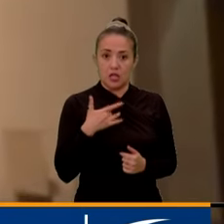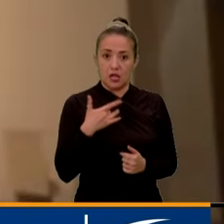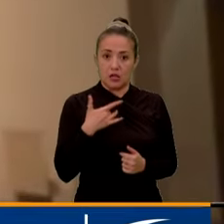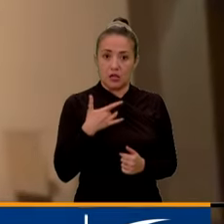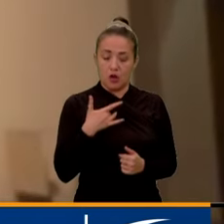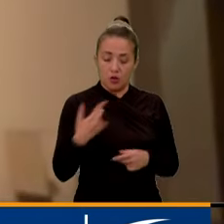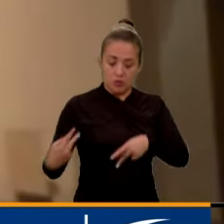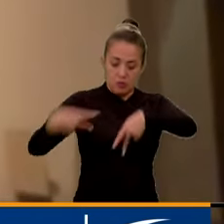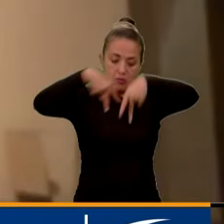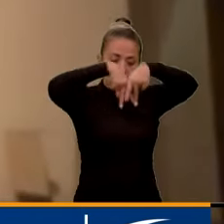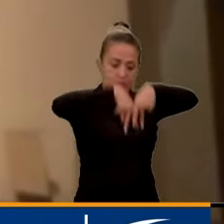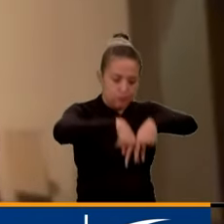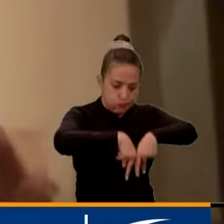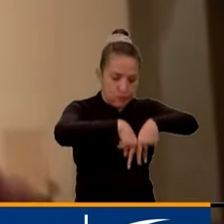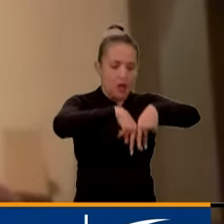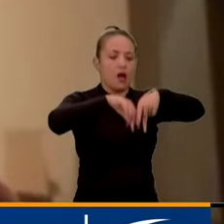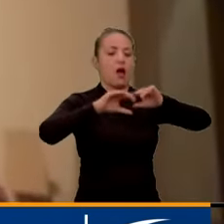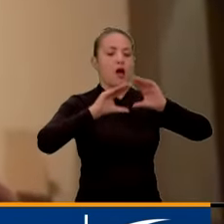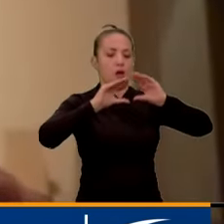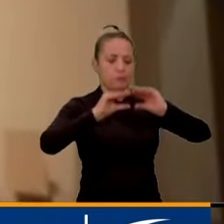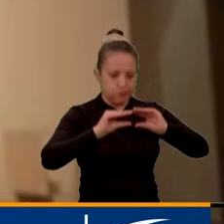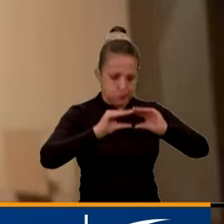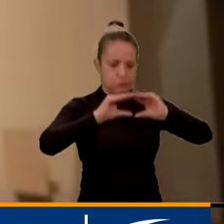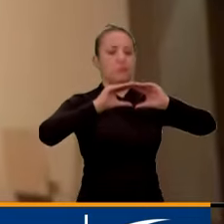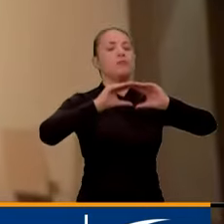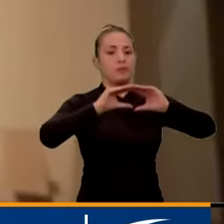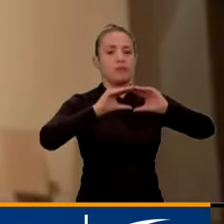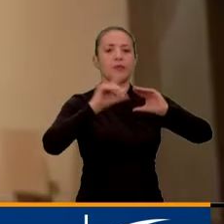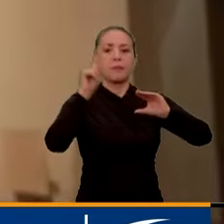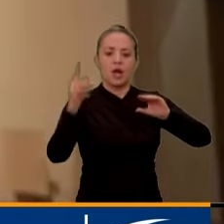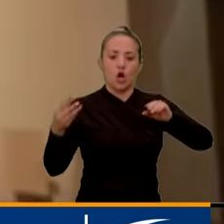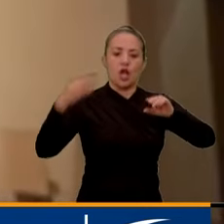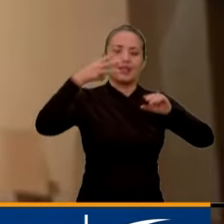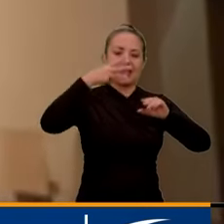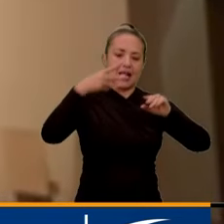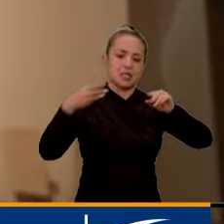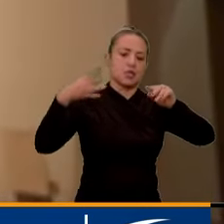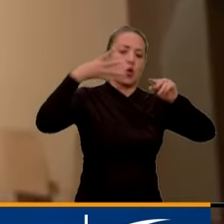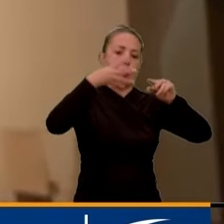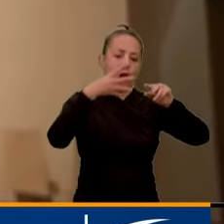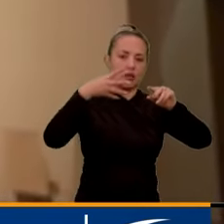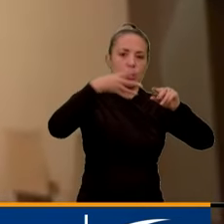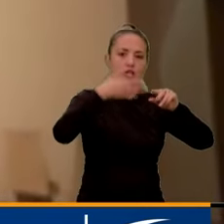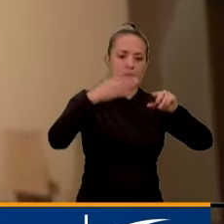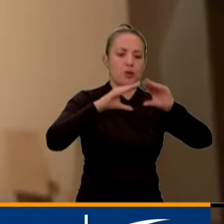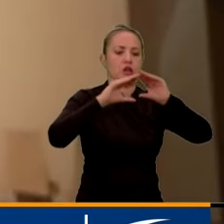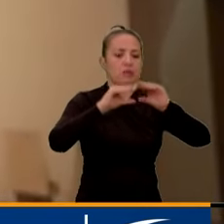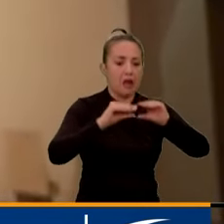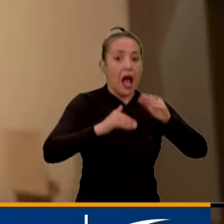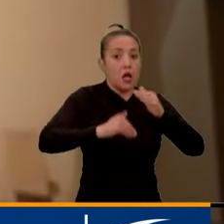que me siente y me devuelva, si